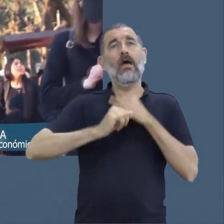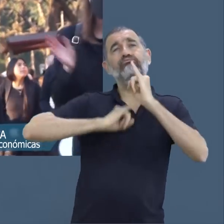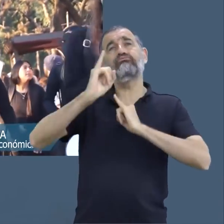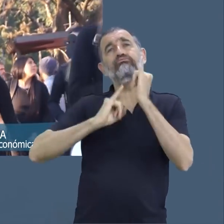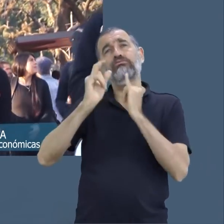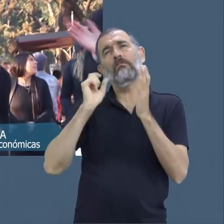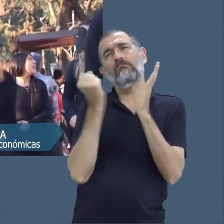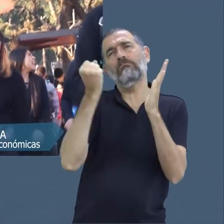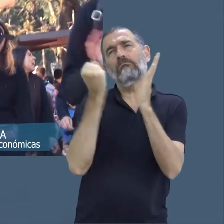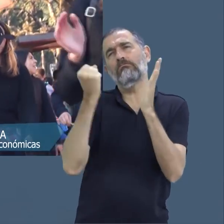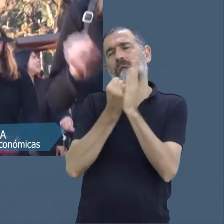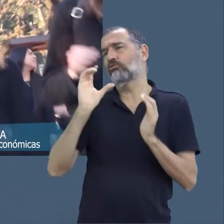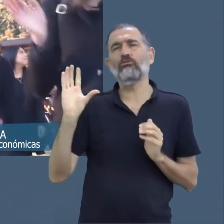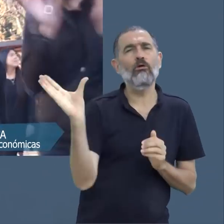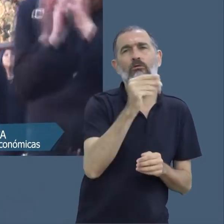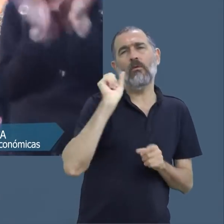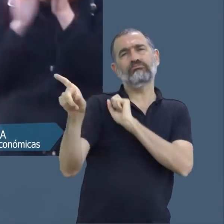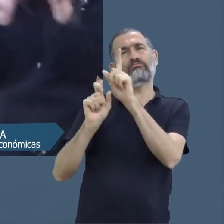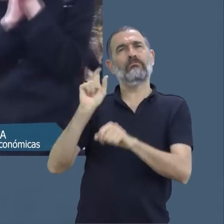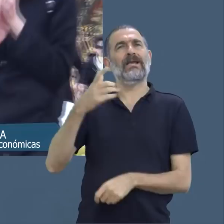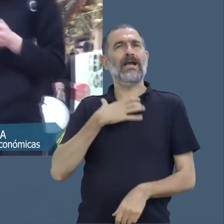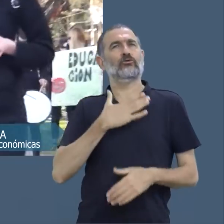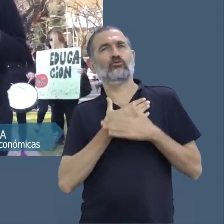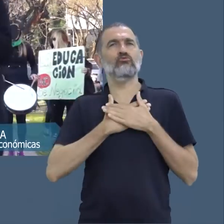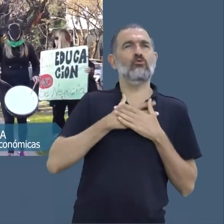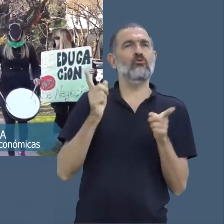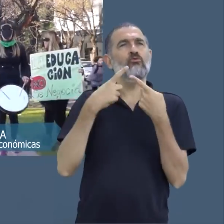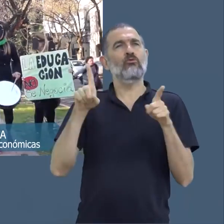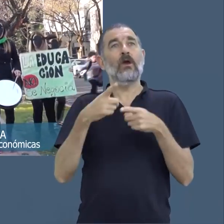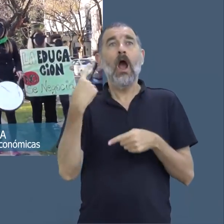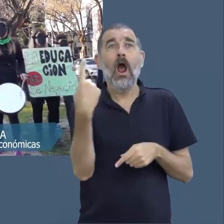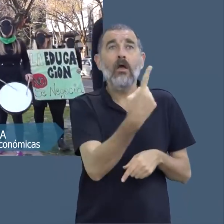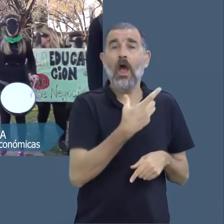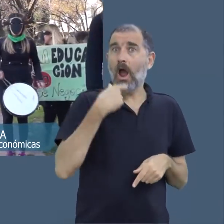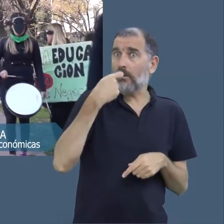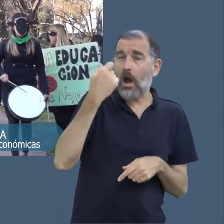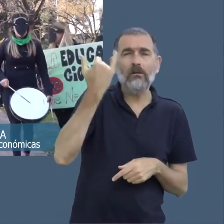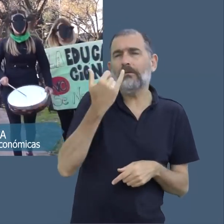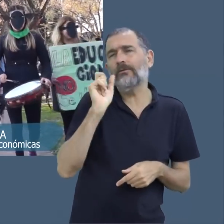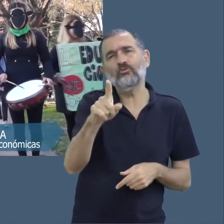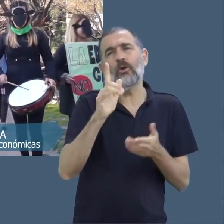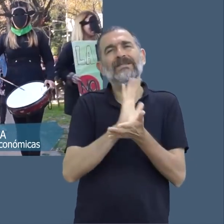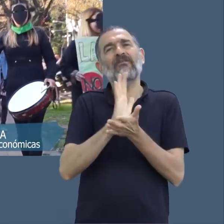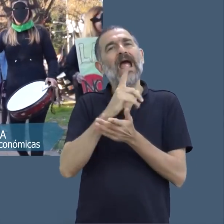ponen tanto simbolismo a todas sus canciones. Que cada animal también tiene un significante